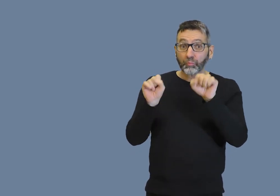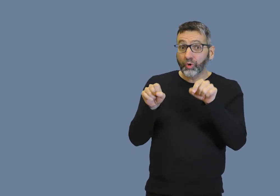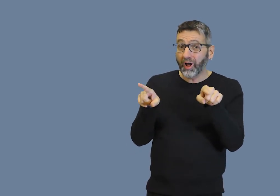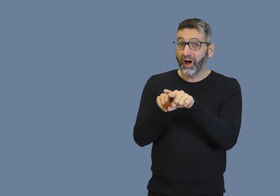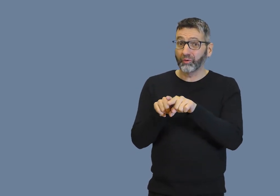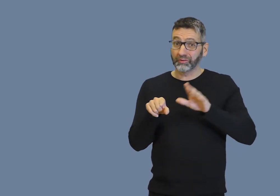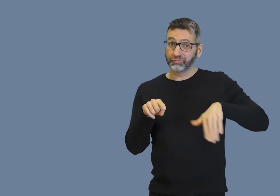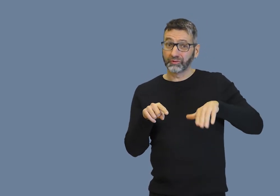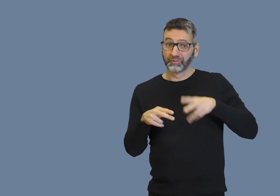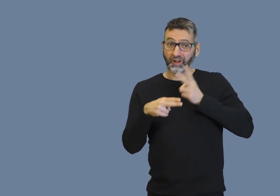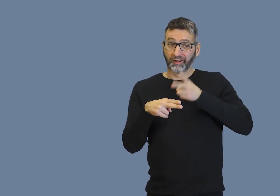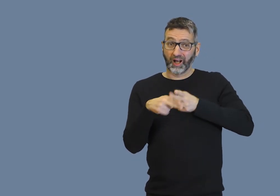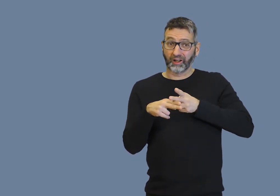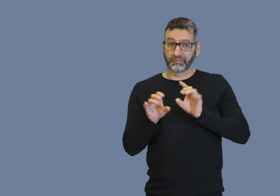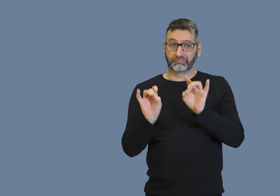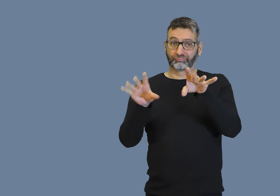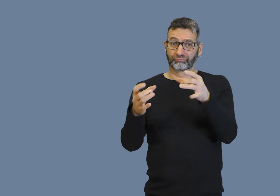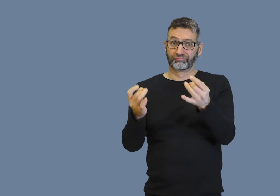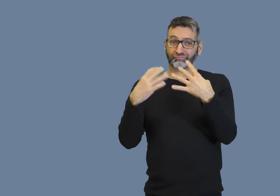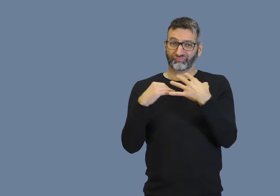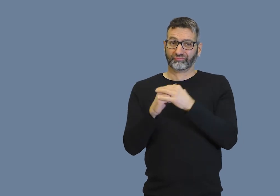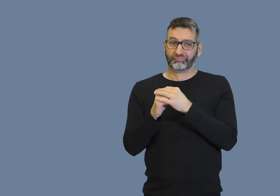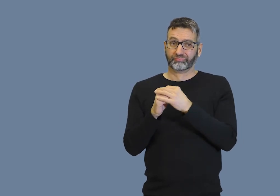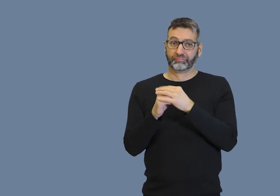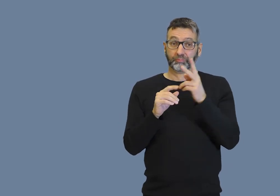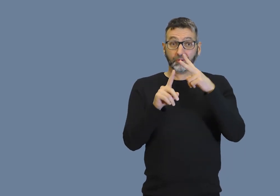Auch sexuell übertragbare Infektionen sind dann möglich.